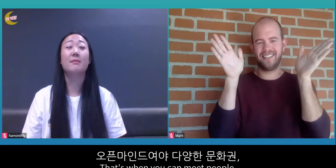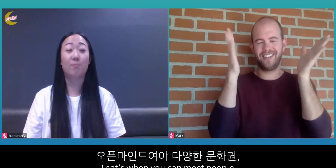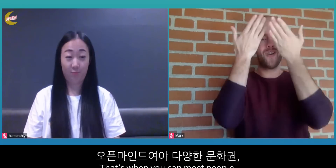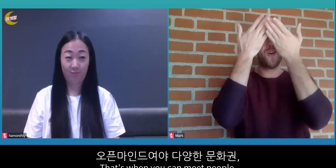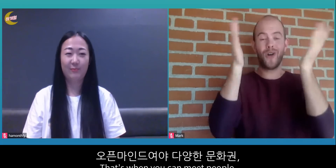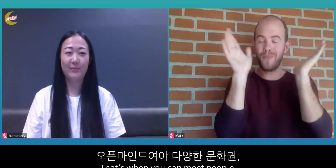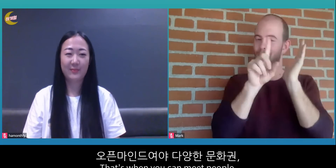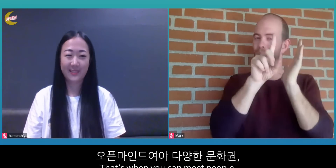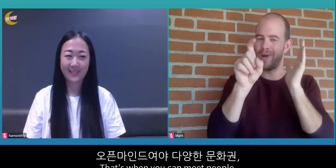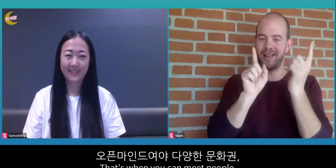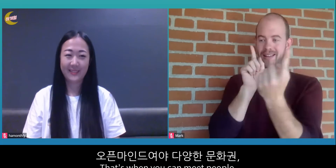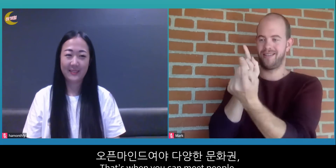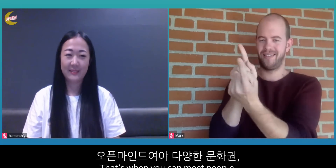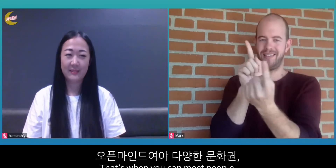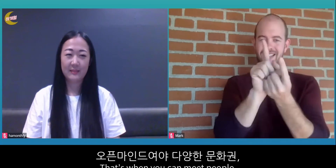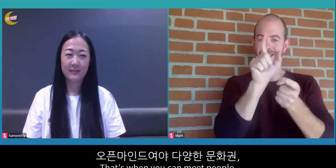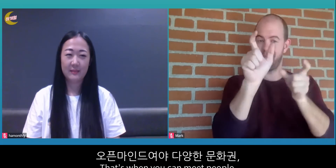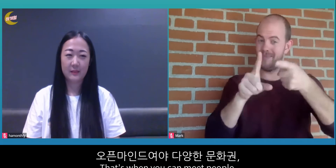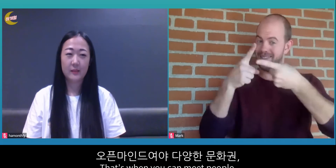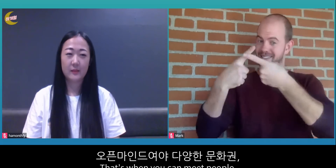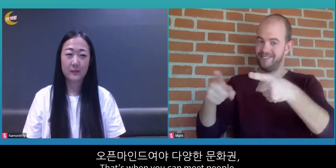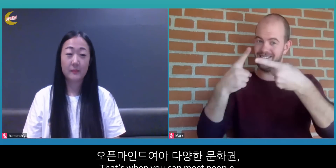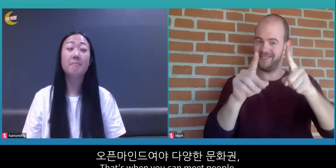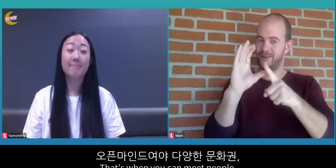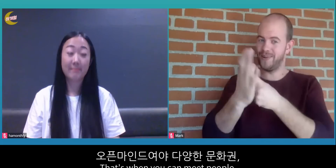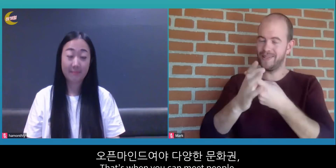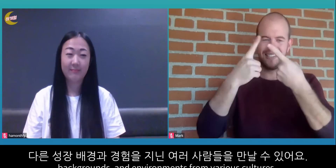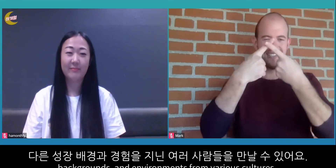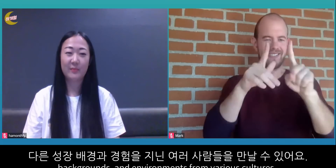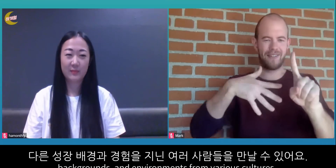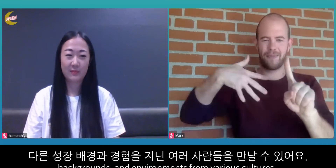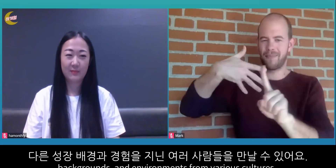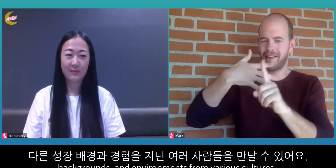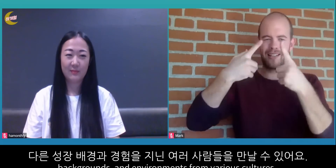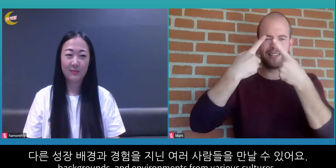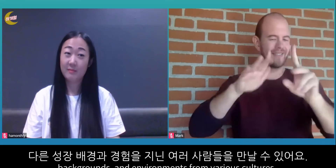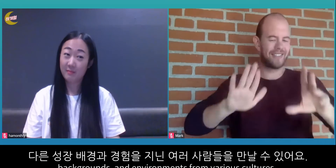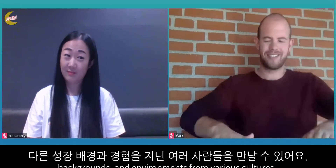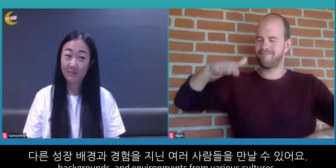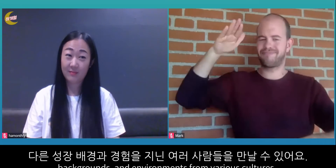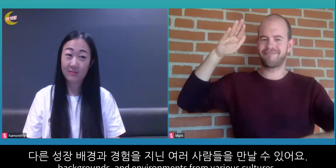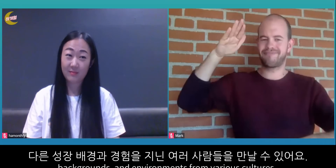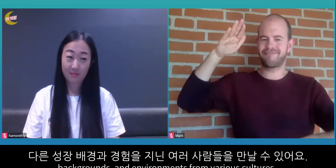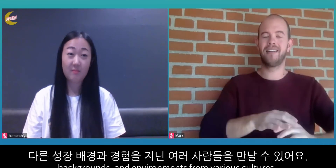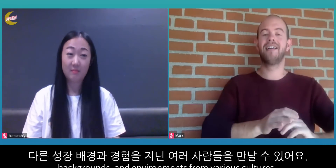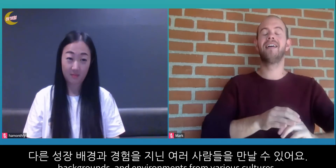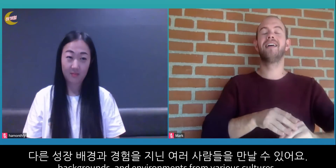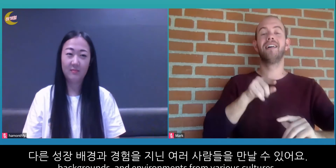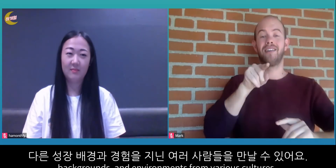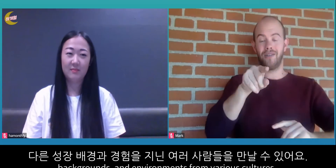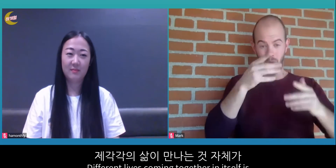そのとき、さまざまな文化の人々、背景、環境に出会うことができます。